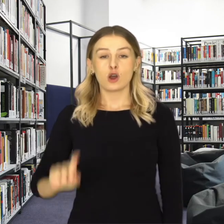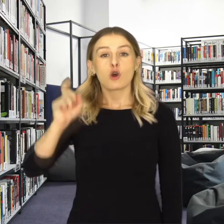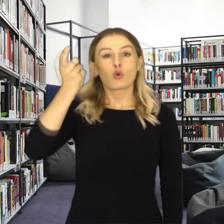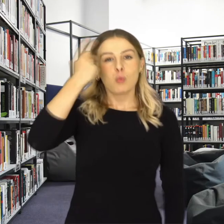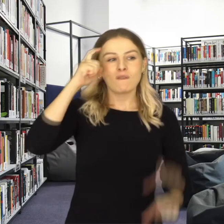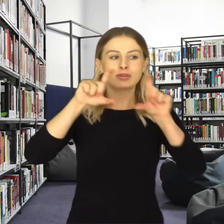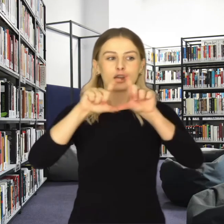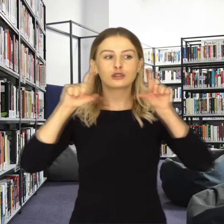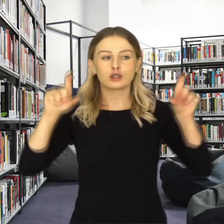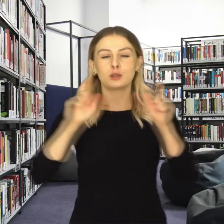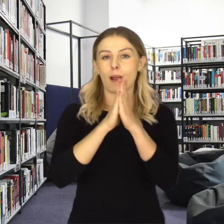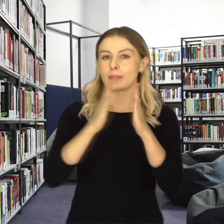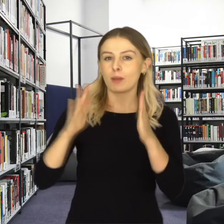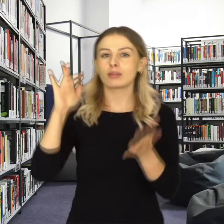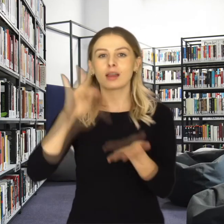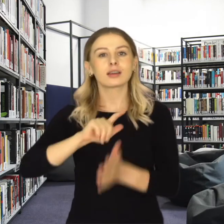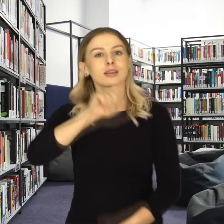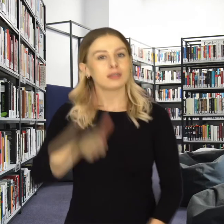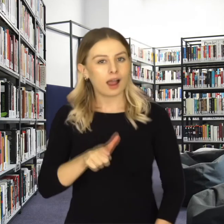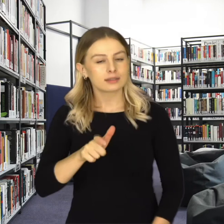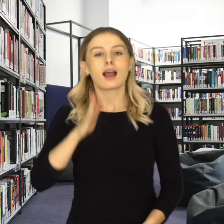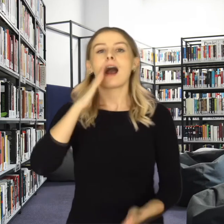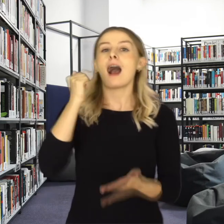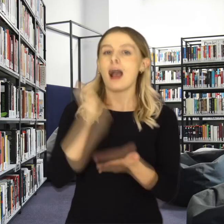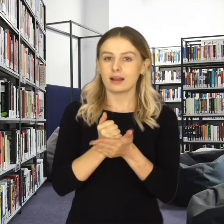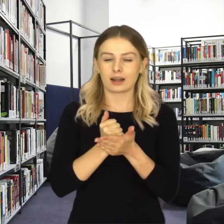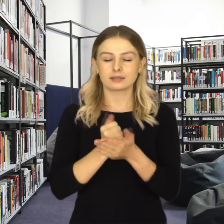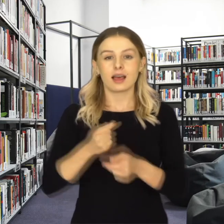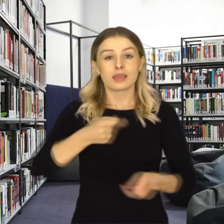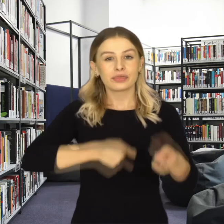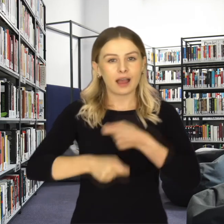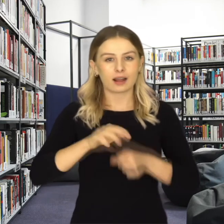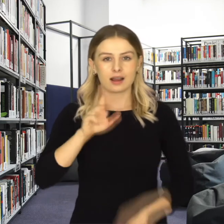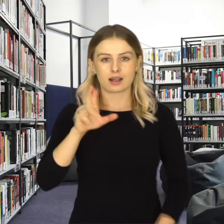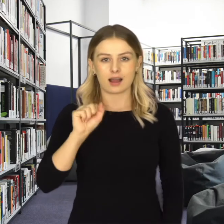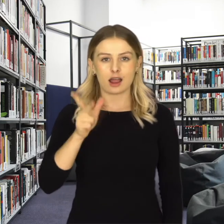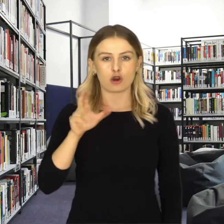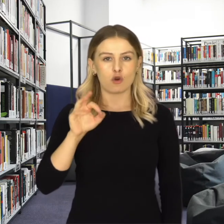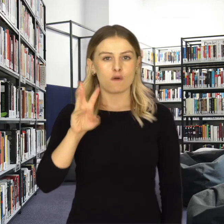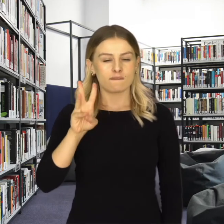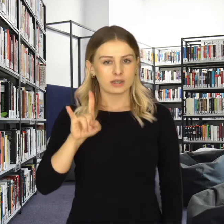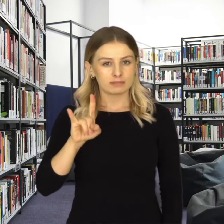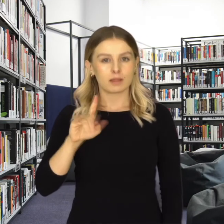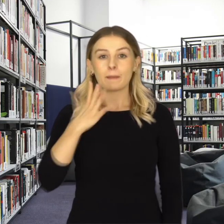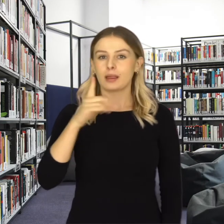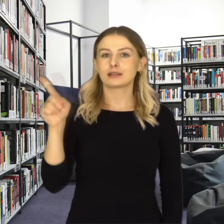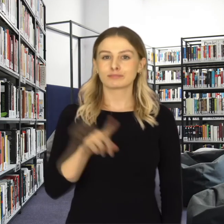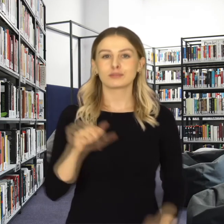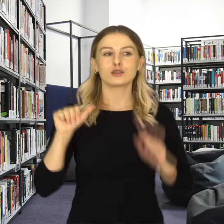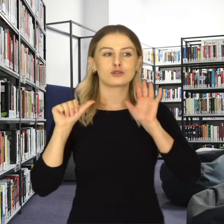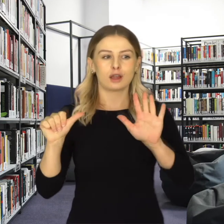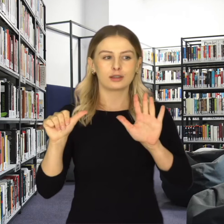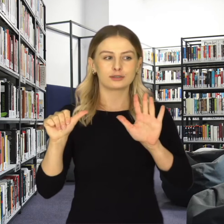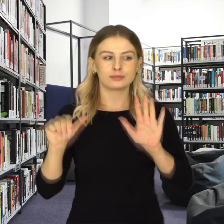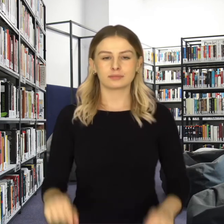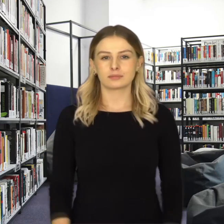Główna siedziba Biblioteki w Gdańsku znajduje się przy Targu Rakowym 5/6.